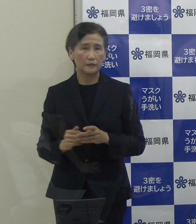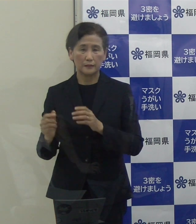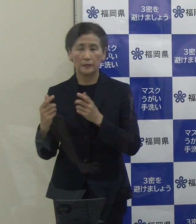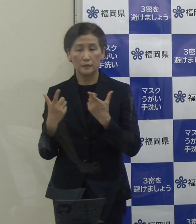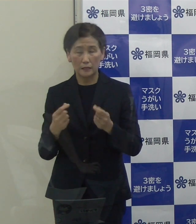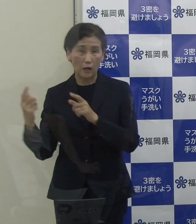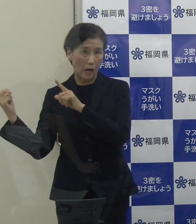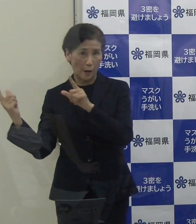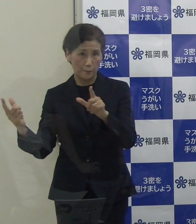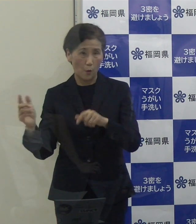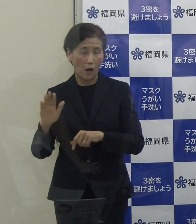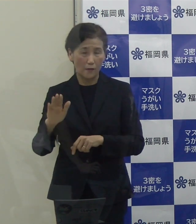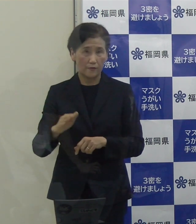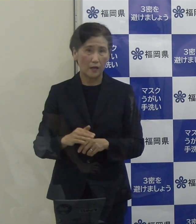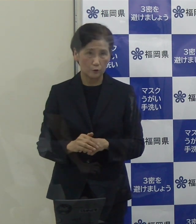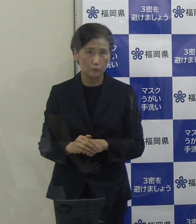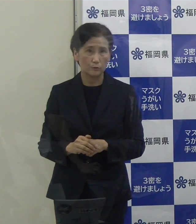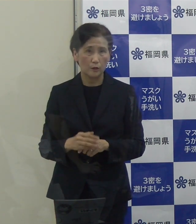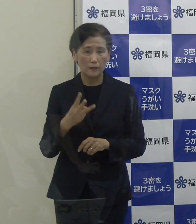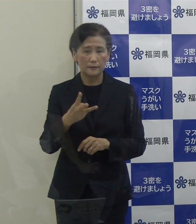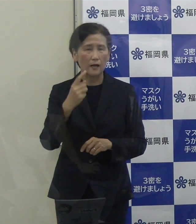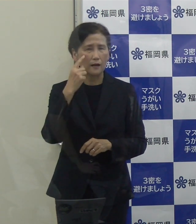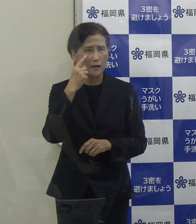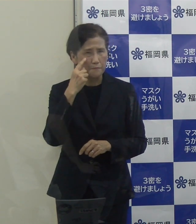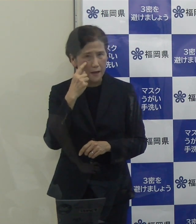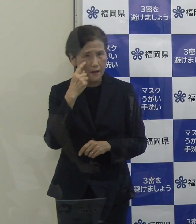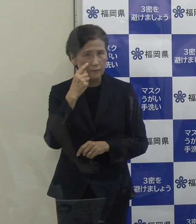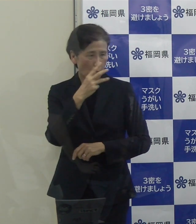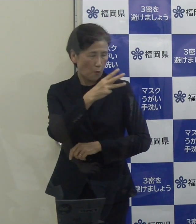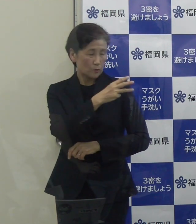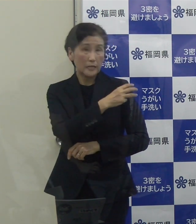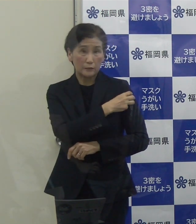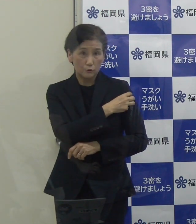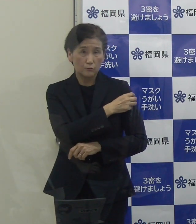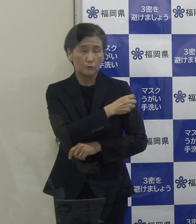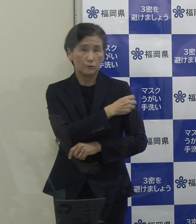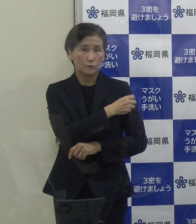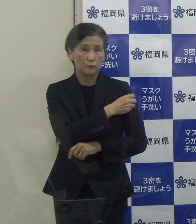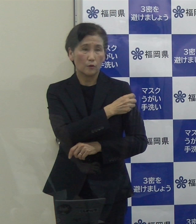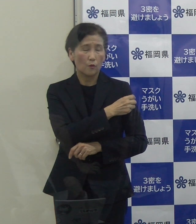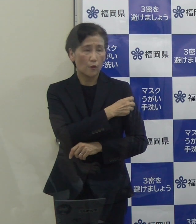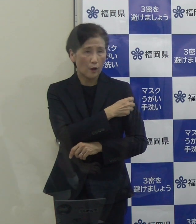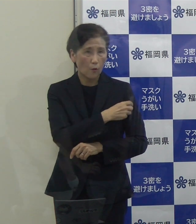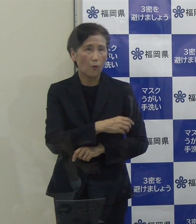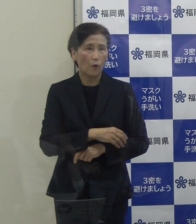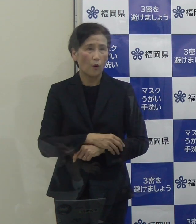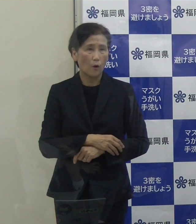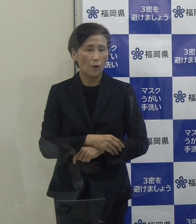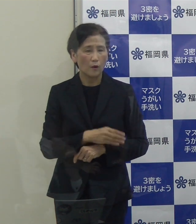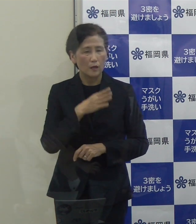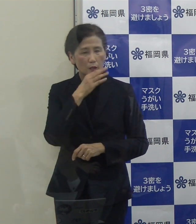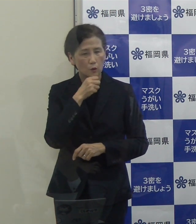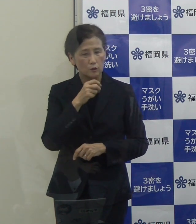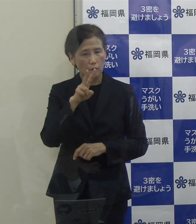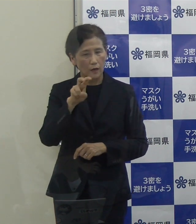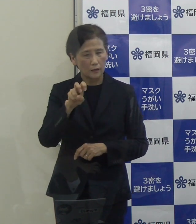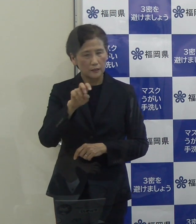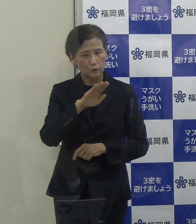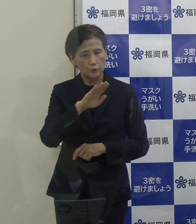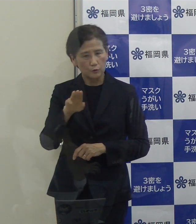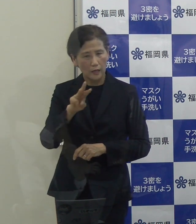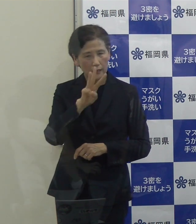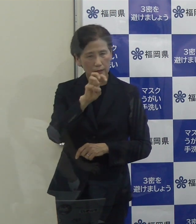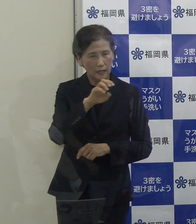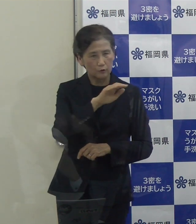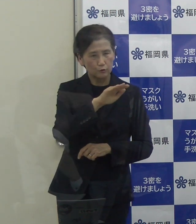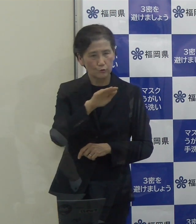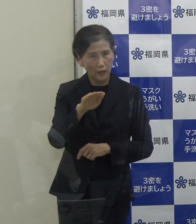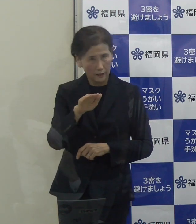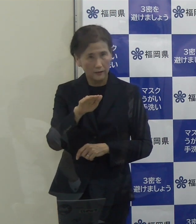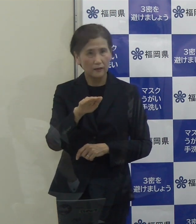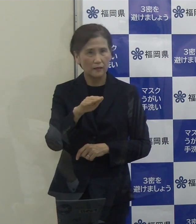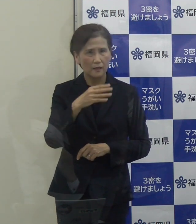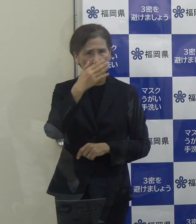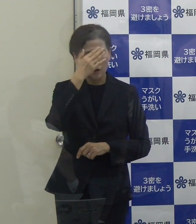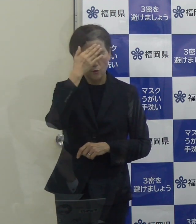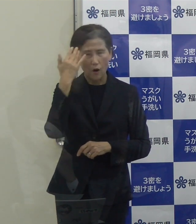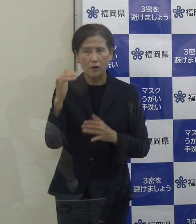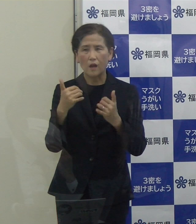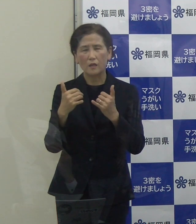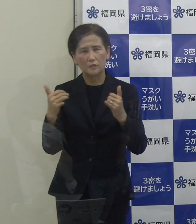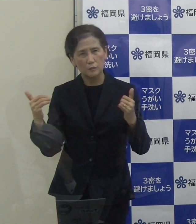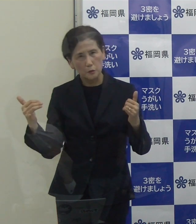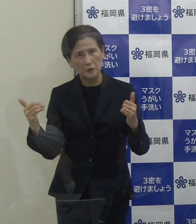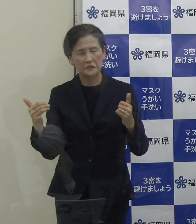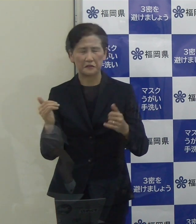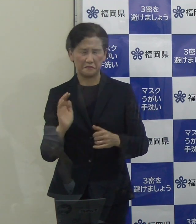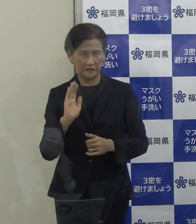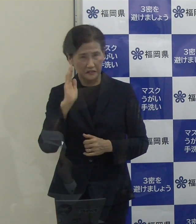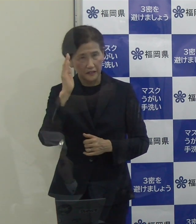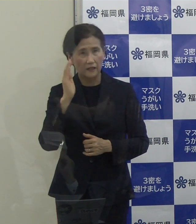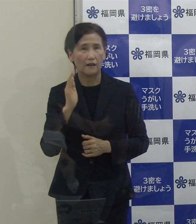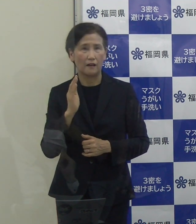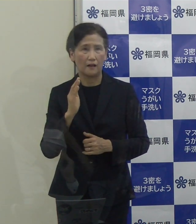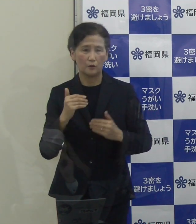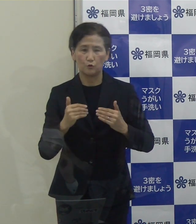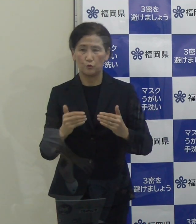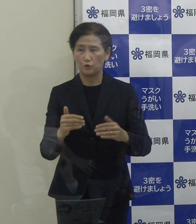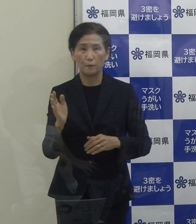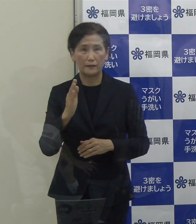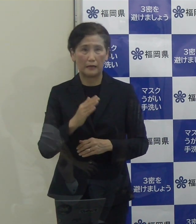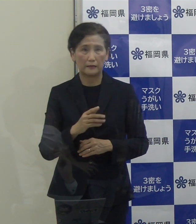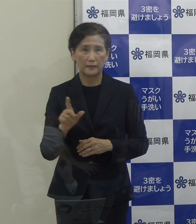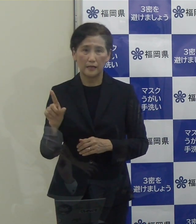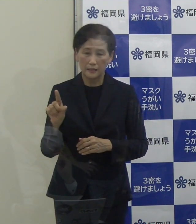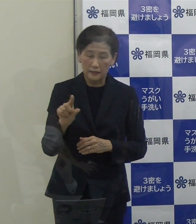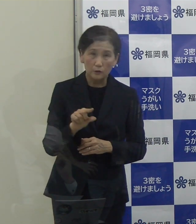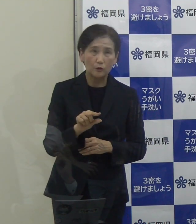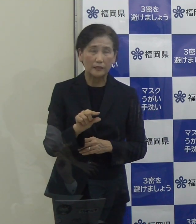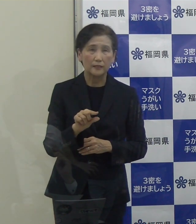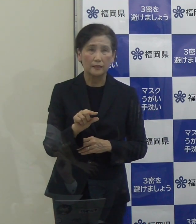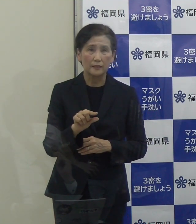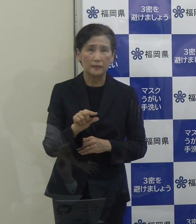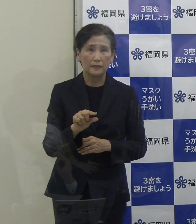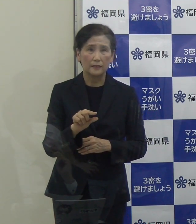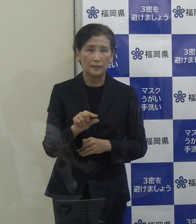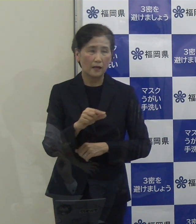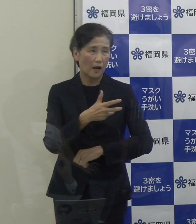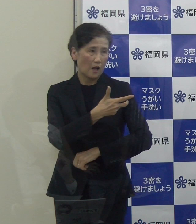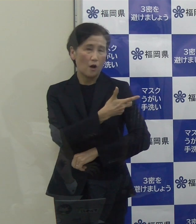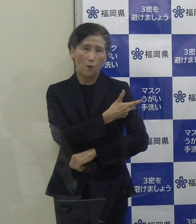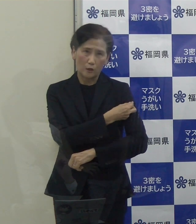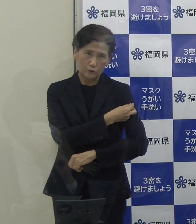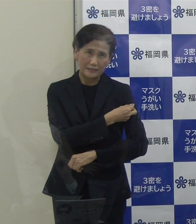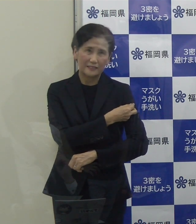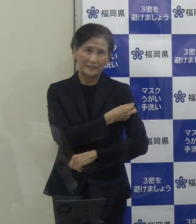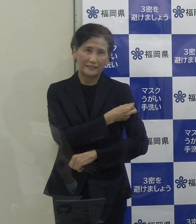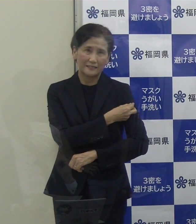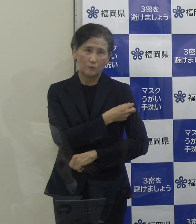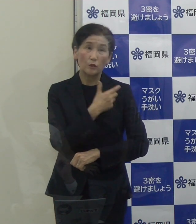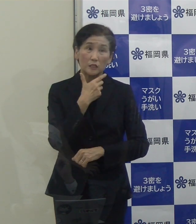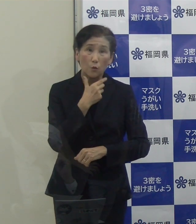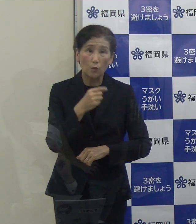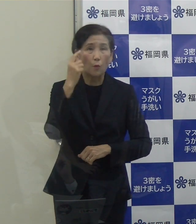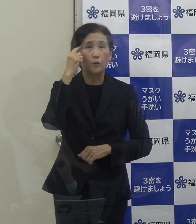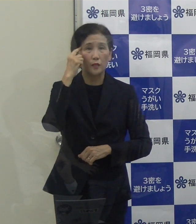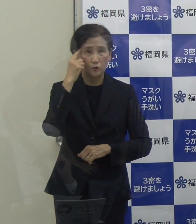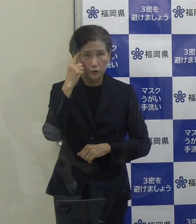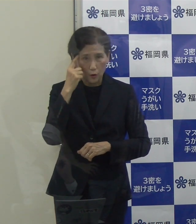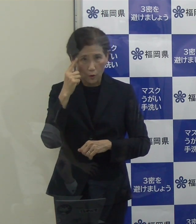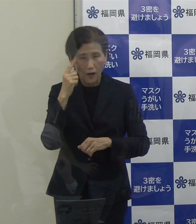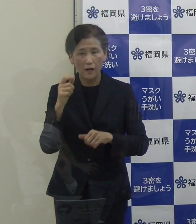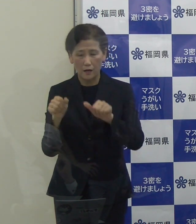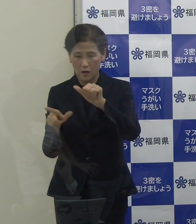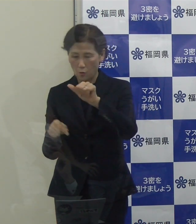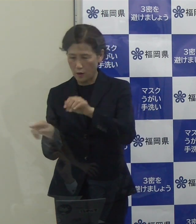３回目のワクチン接種率は２０代～３０代の若い世代の方がまだ非常に低い状況です。ワクチン接種を検討されている方は、この連休を活用していただきたい。